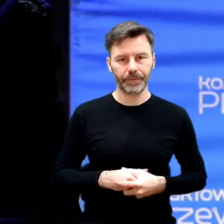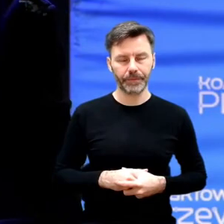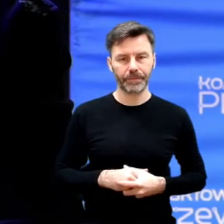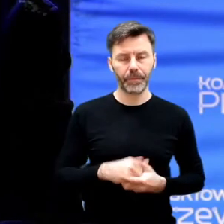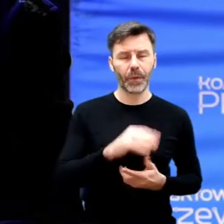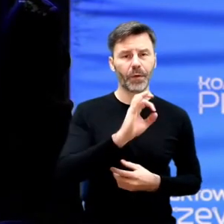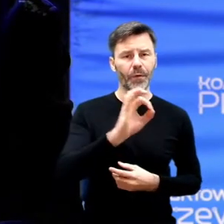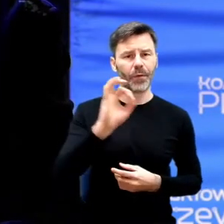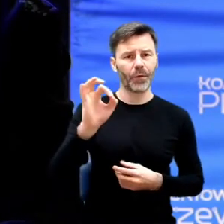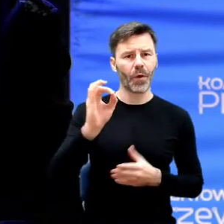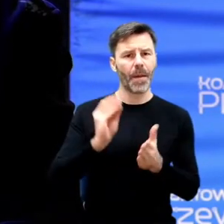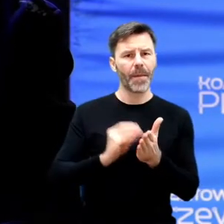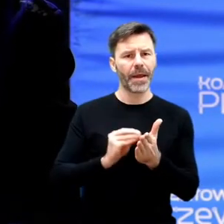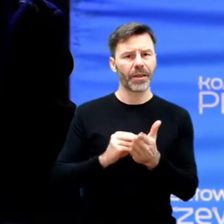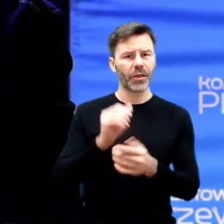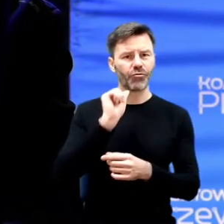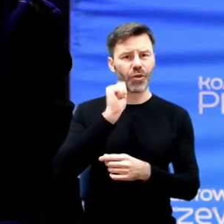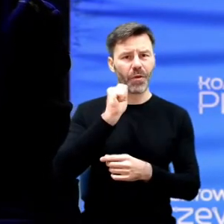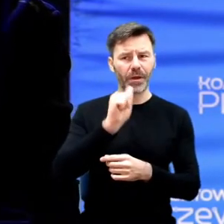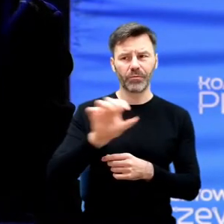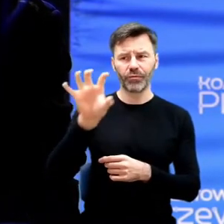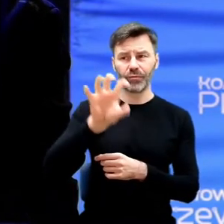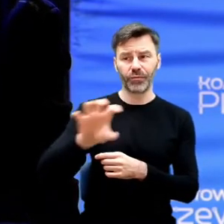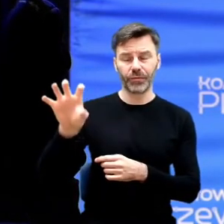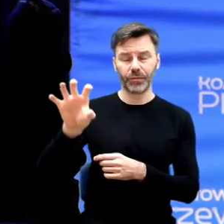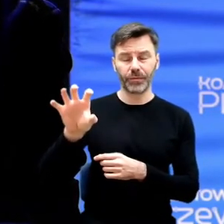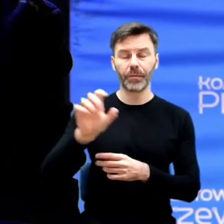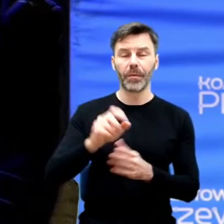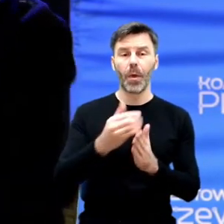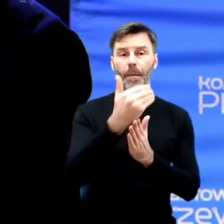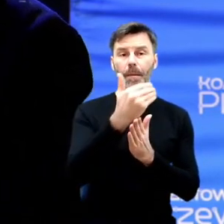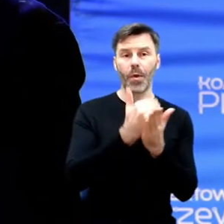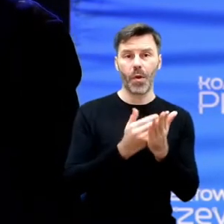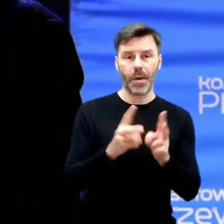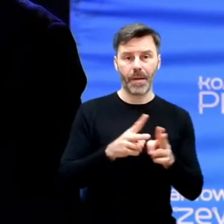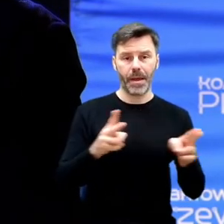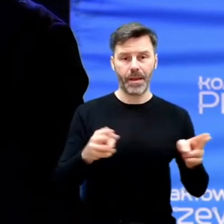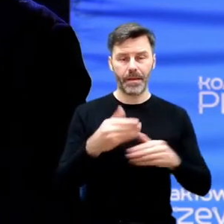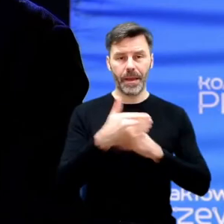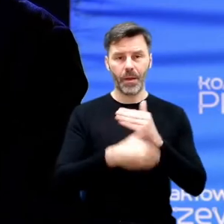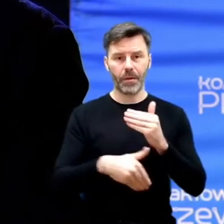I właściwie pod koniec tego pierwszego etapu programu, tutaj wypracowaliśmy taką,